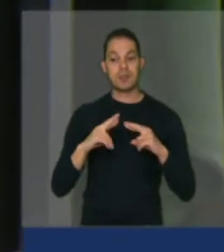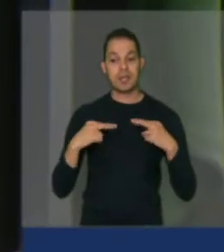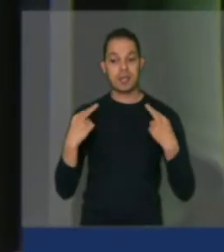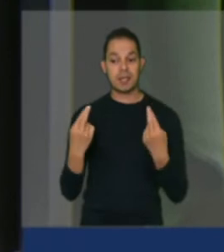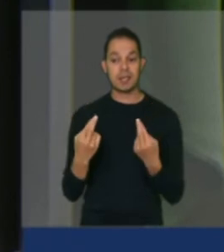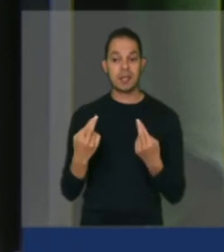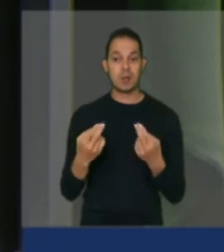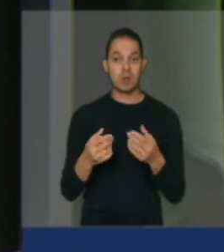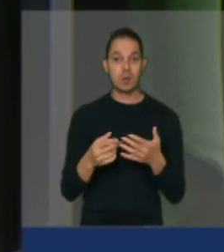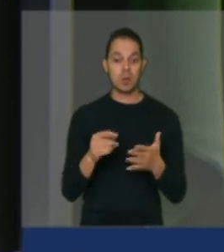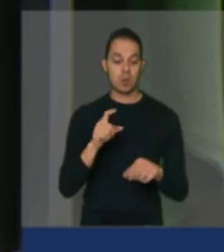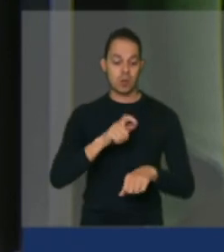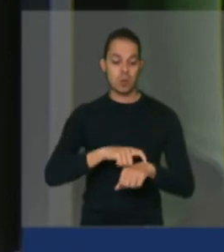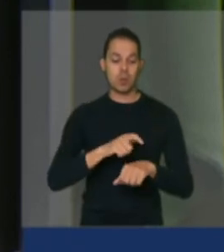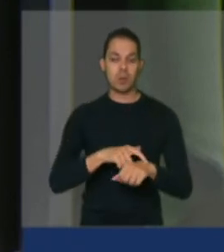MAS, QUERIA AQUI DIZER, SENHOR PRESIDENTE, QUE ACHO QUE ESSE